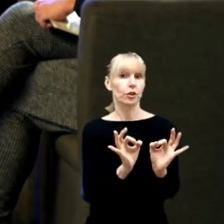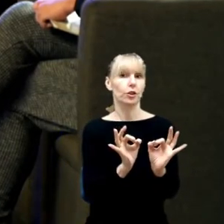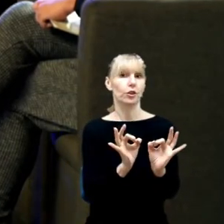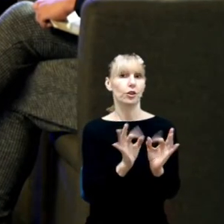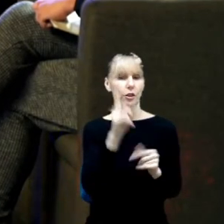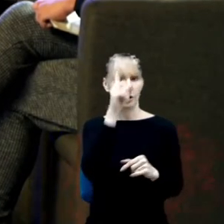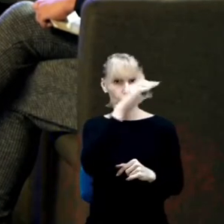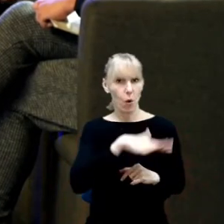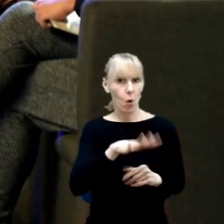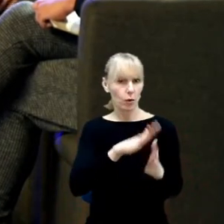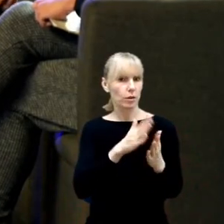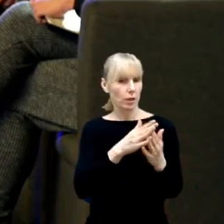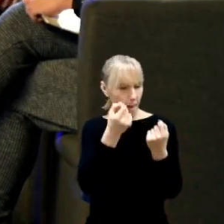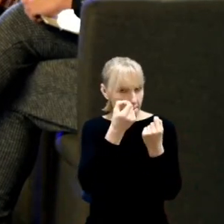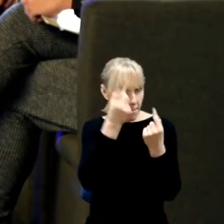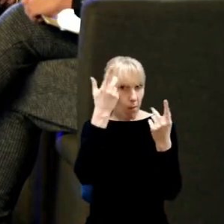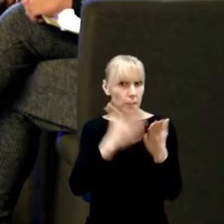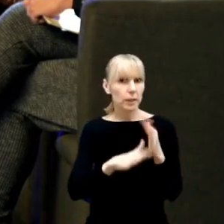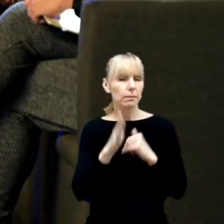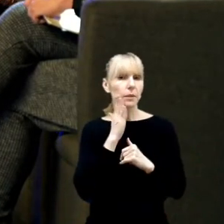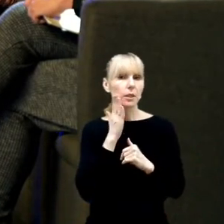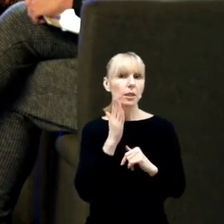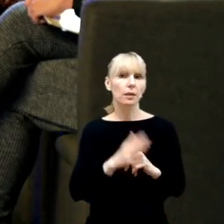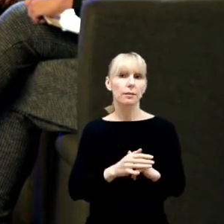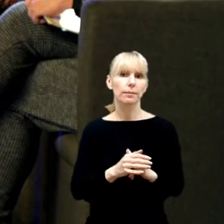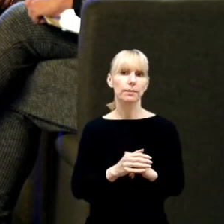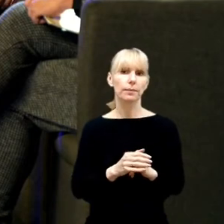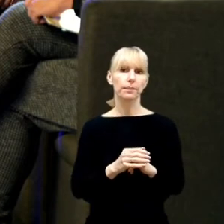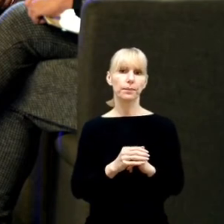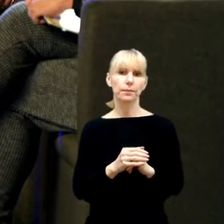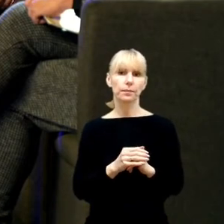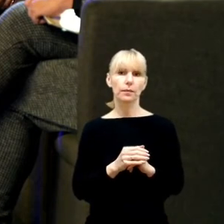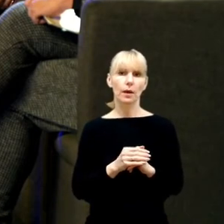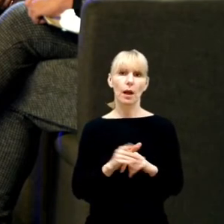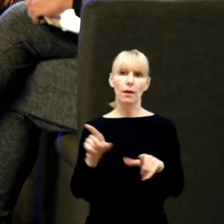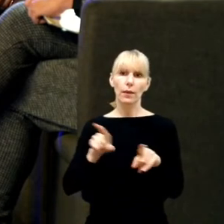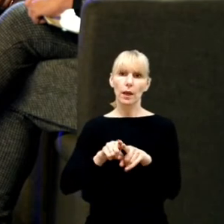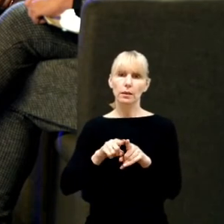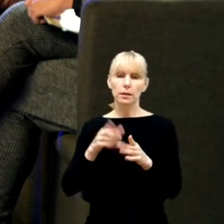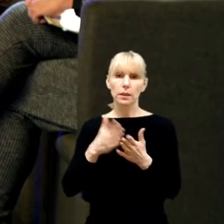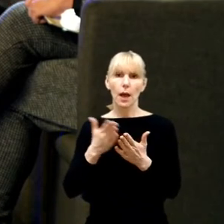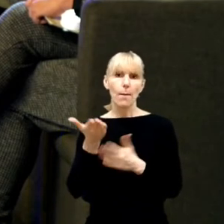mieszkaniowych, jak i mieszkań oferowanych przez PFR Nieruchomości.